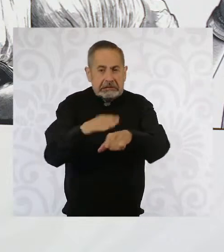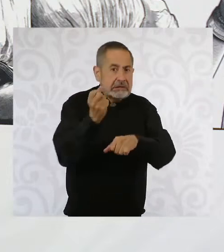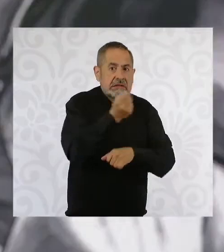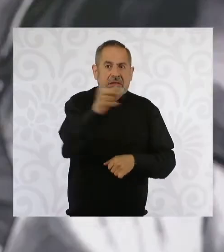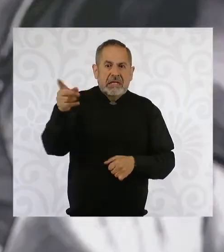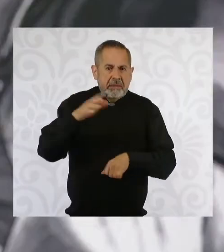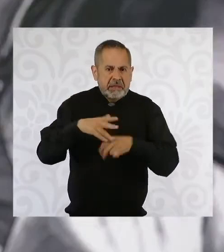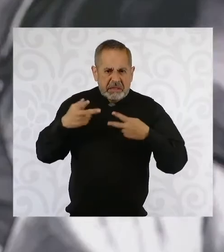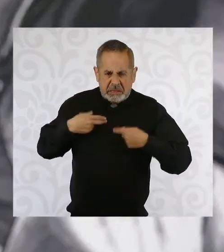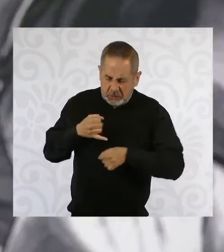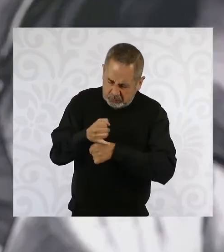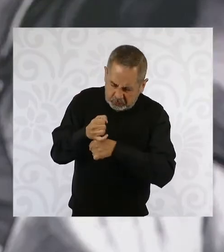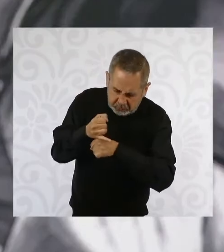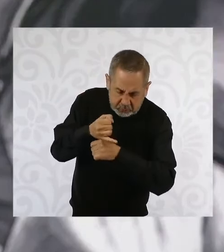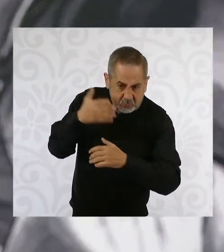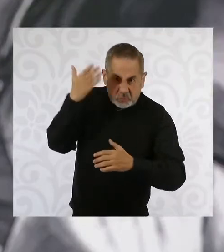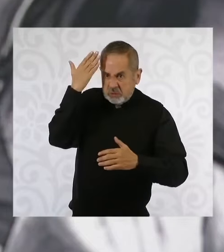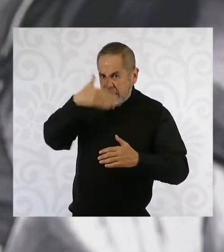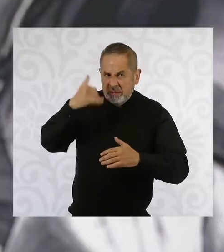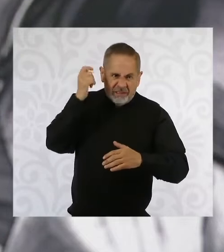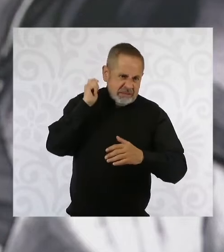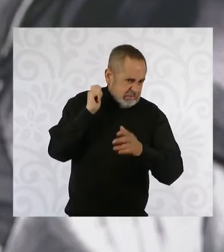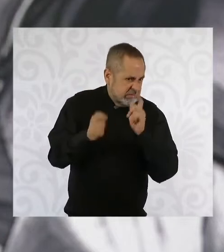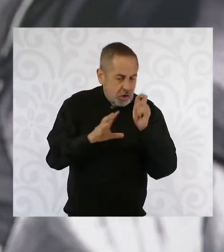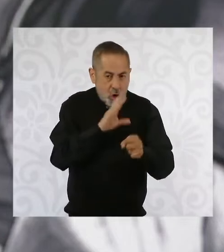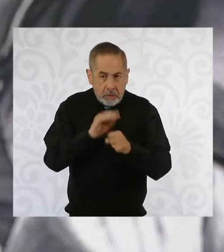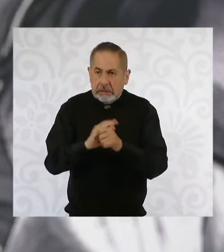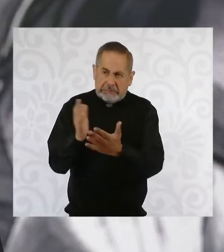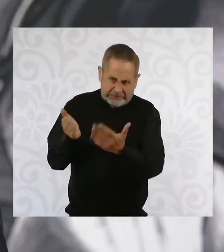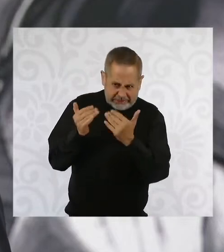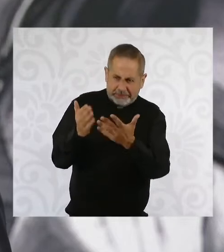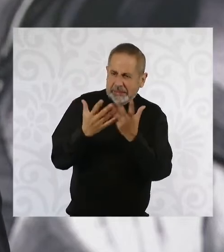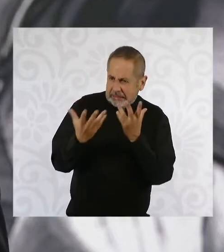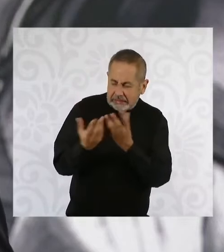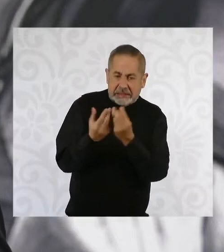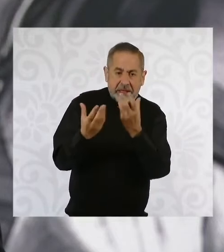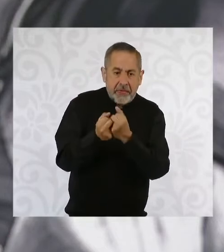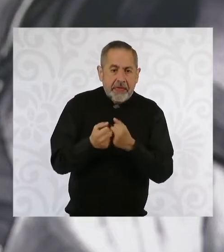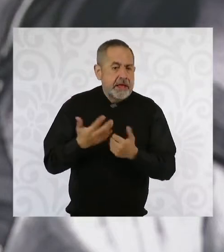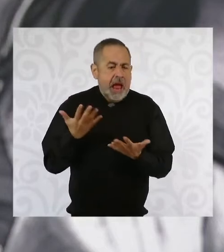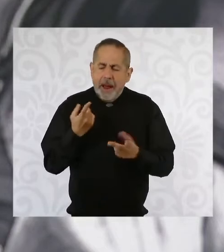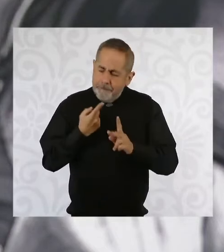institutos y hemos estado ya Comenzando la pues la dinámica de trabajo con con